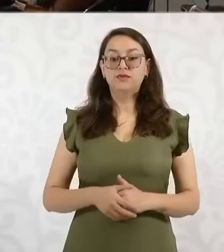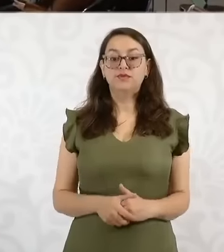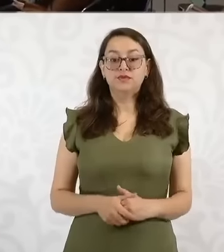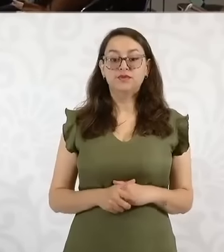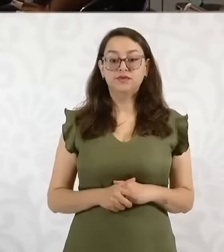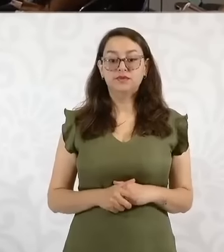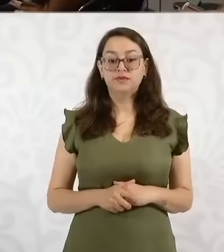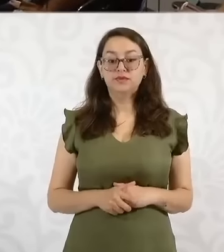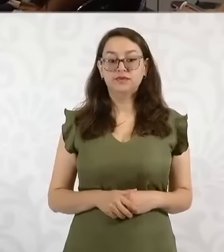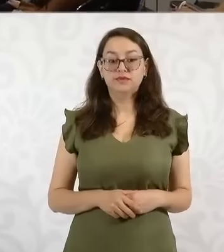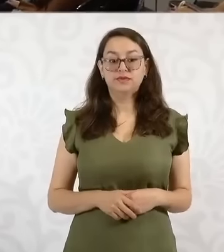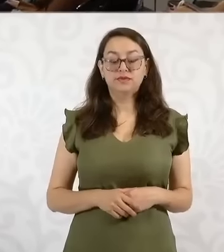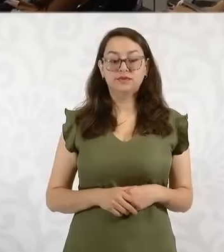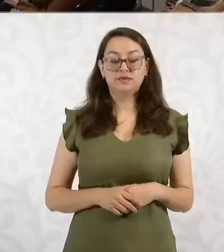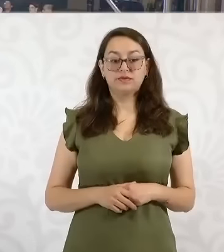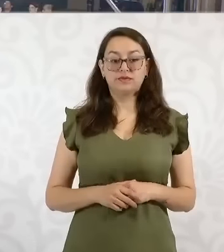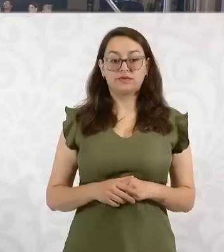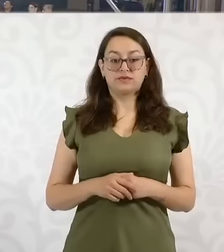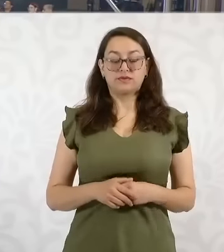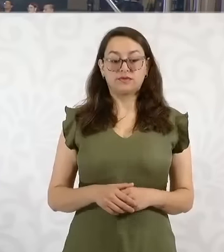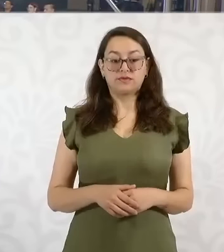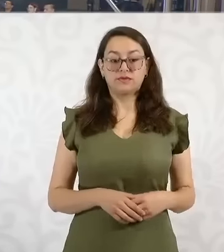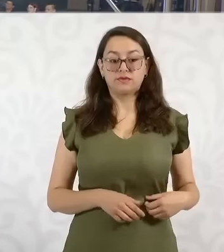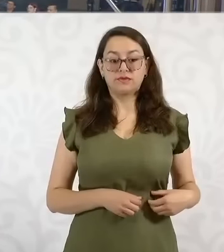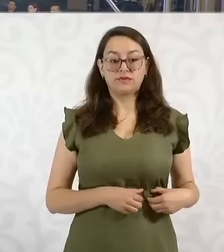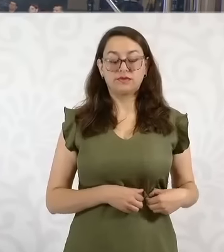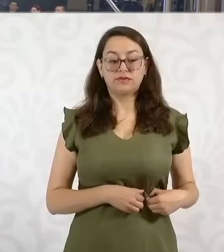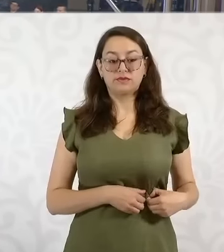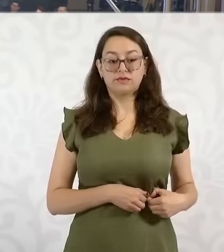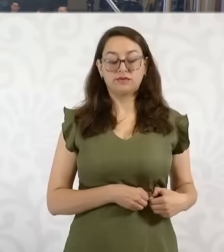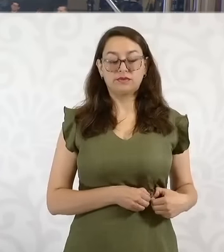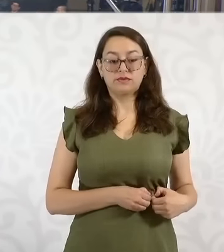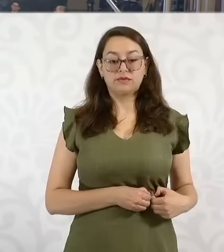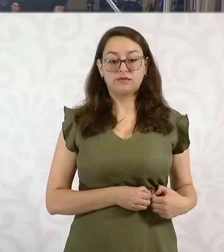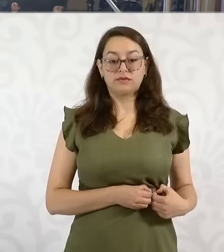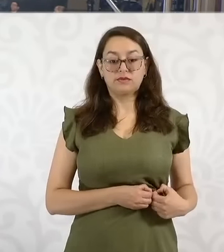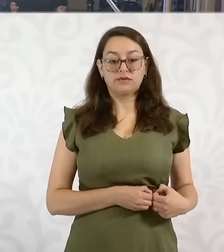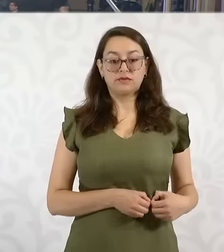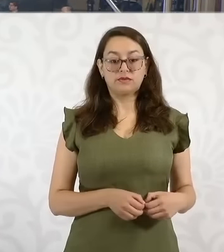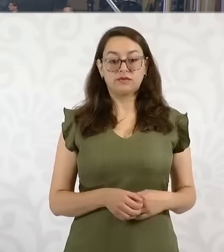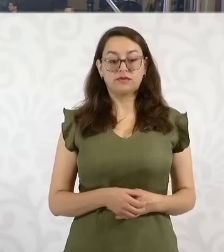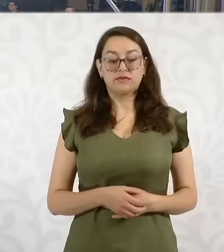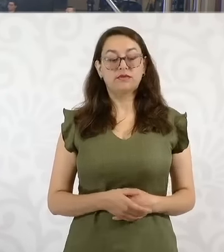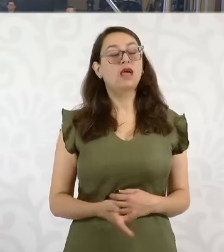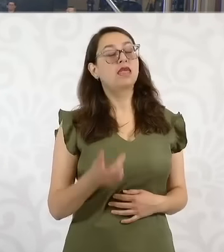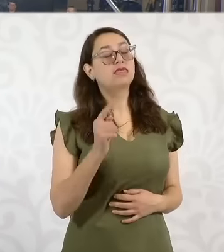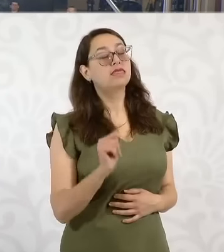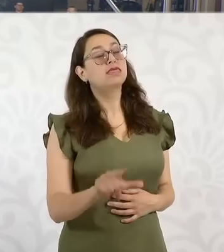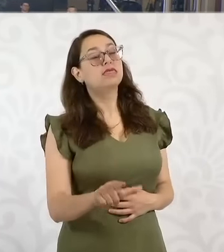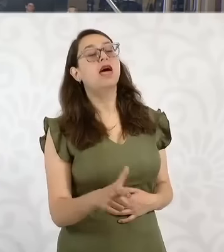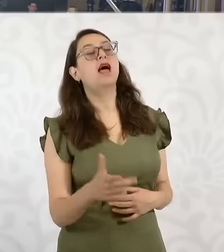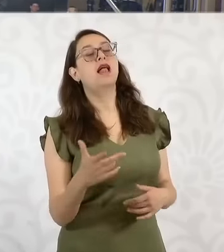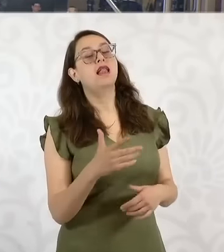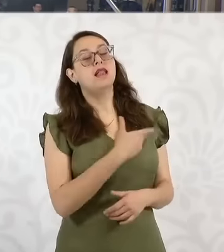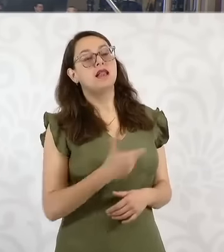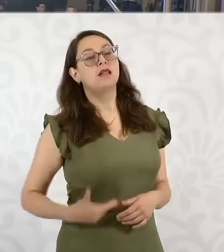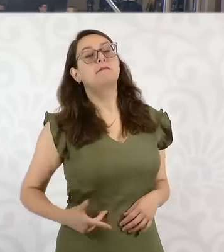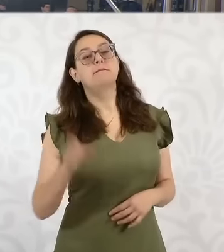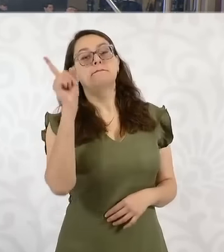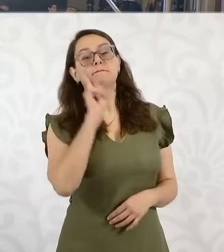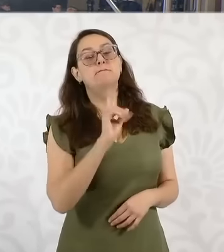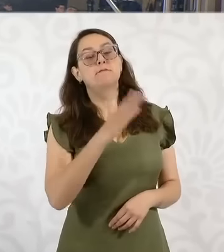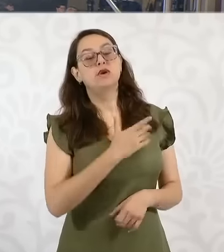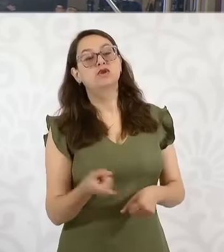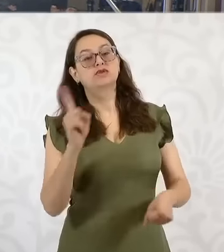a ver, ¿quién más? Eh, a ver, acá atrás. ¿Qué tal, presidenta? Muy buenos días a usted y este a todos